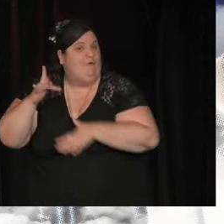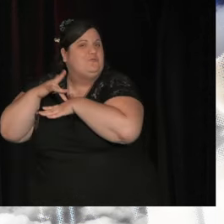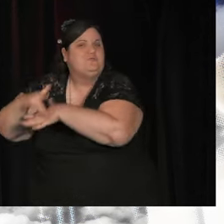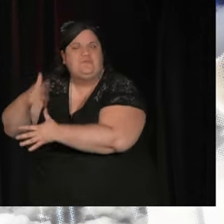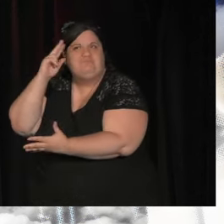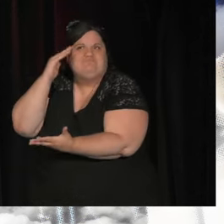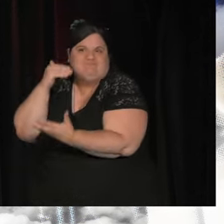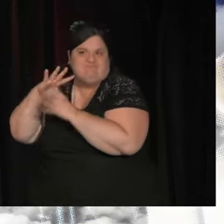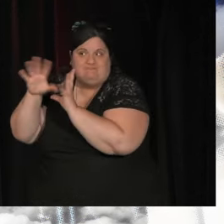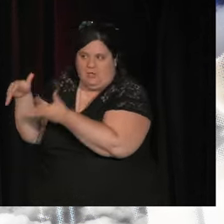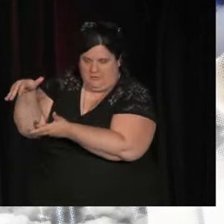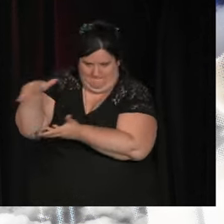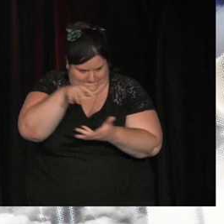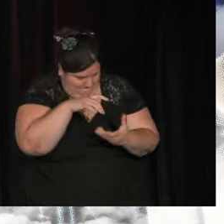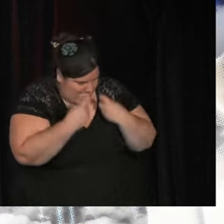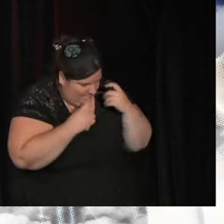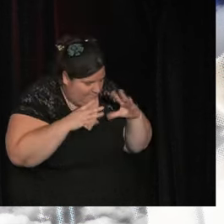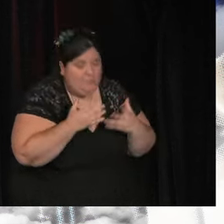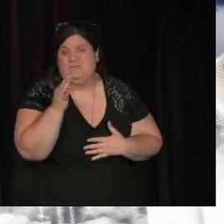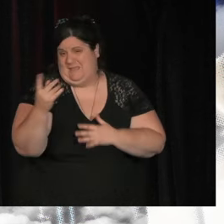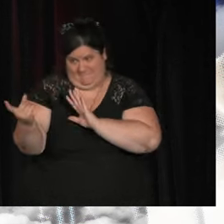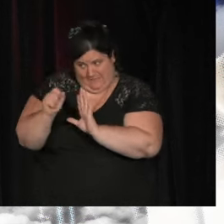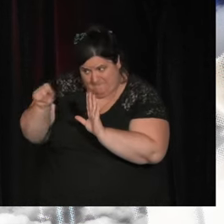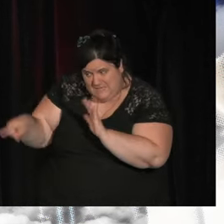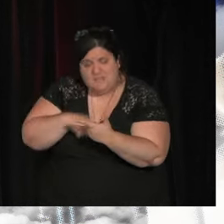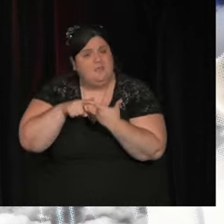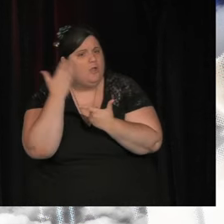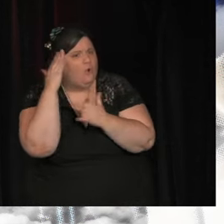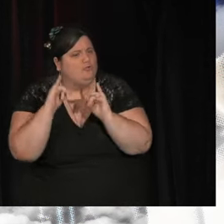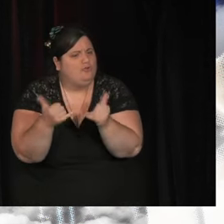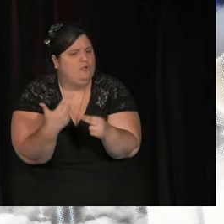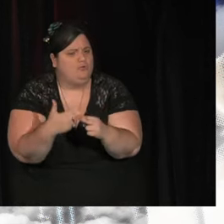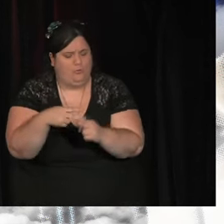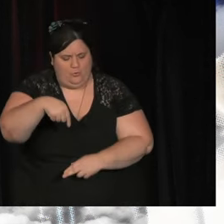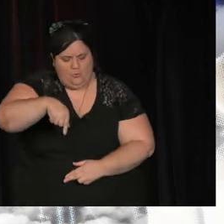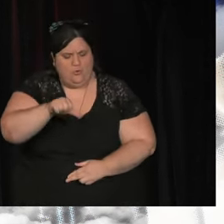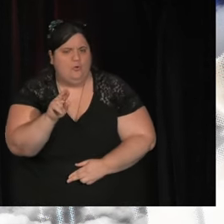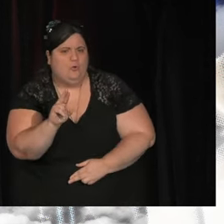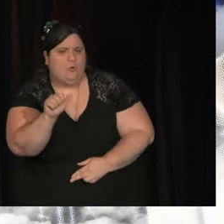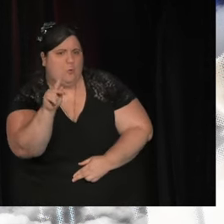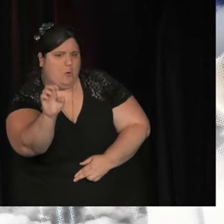viennent, comme tu as dit, de Team Fortress, de Quake aussi. Et ils disaient : "On a perdu quelque chose dans le FPS de l'époque,